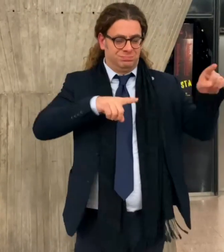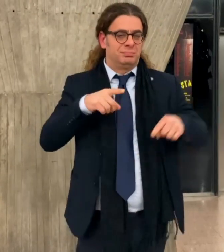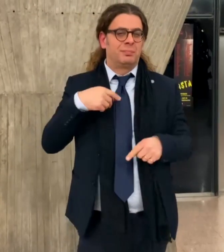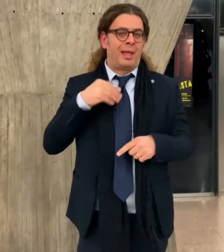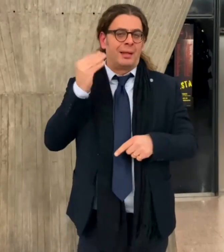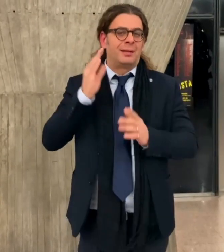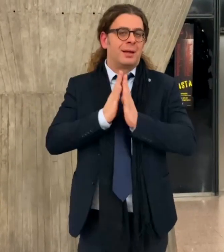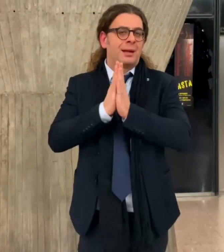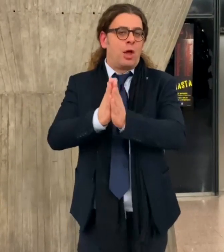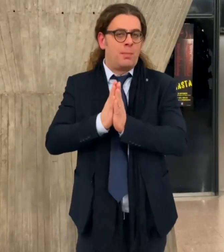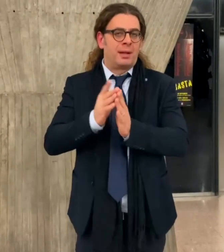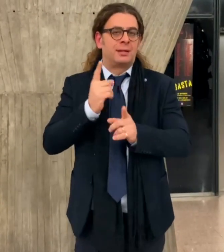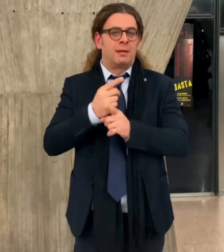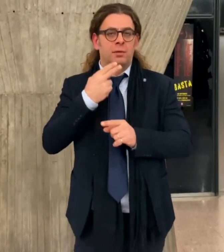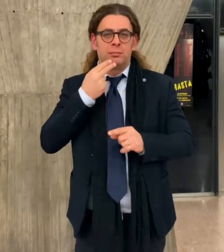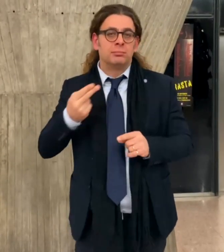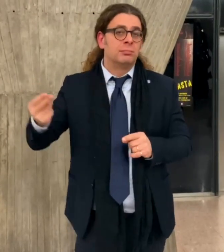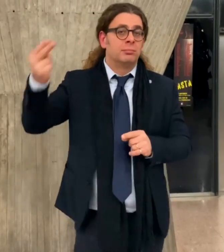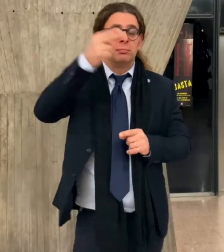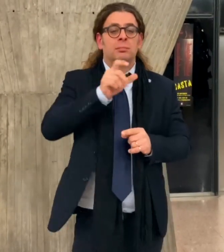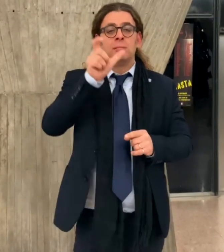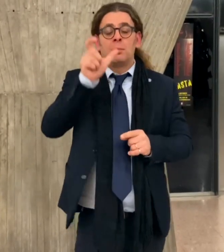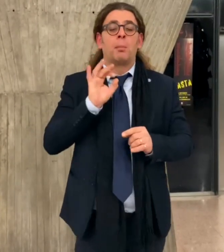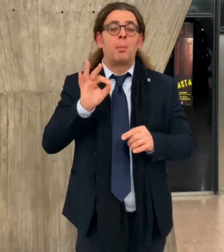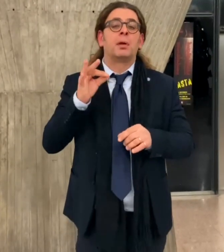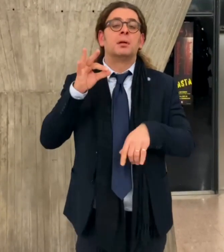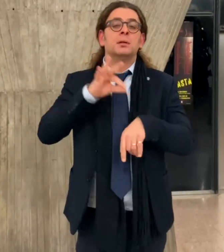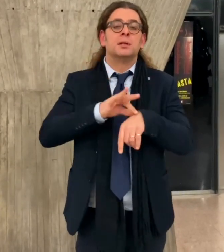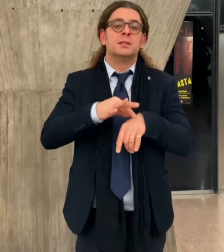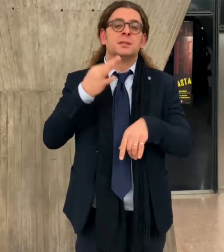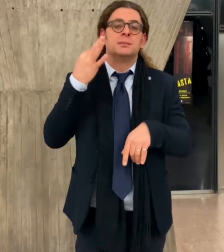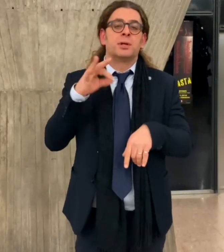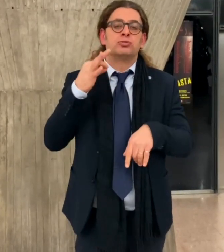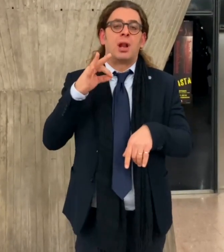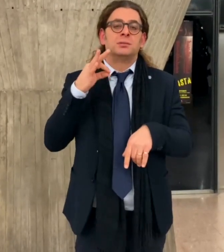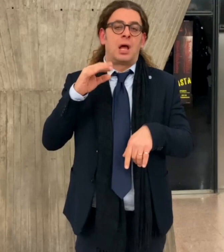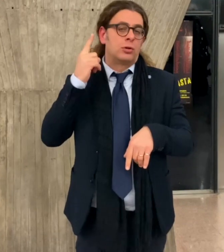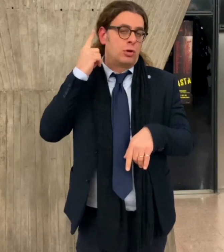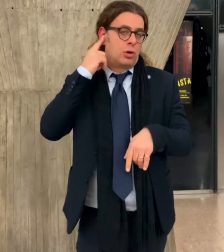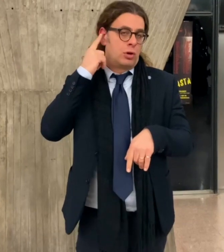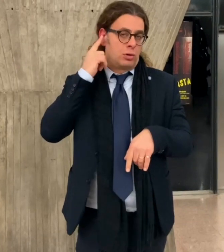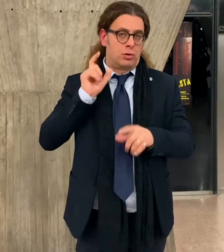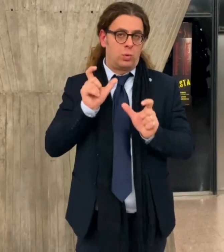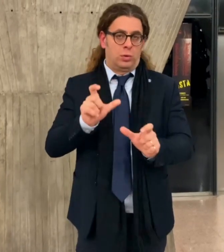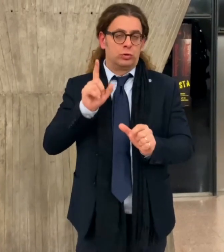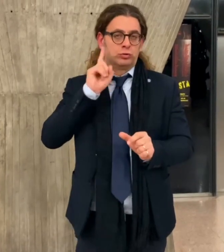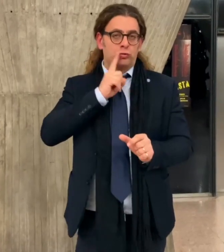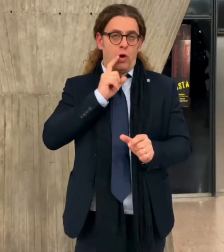raccomandando la nomina di medici di categoria specializzati in Otorinolaringoiatria